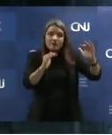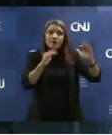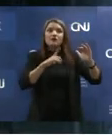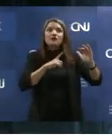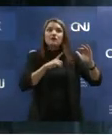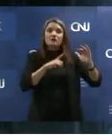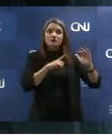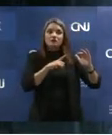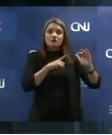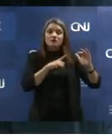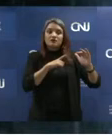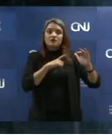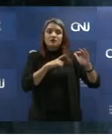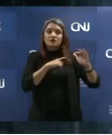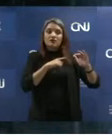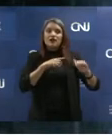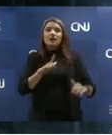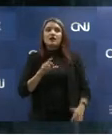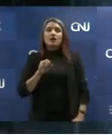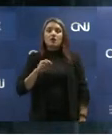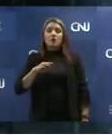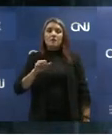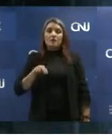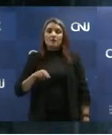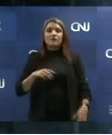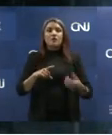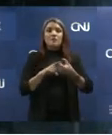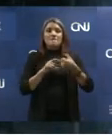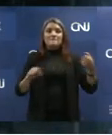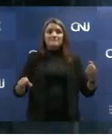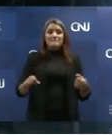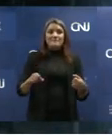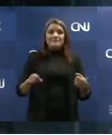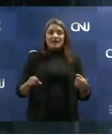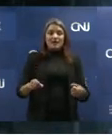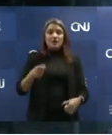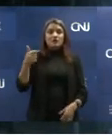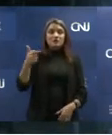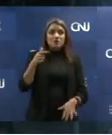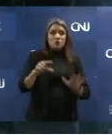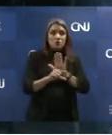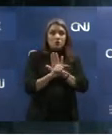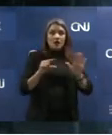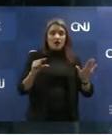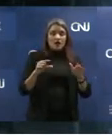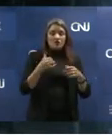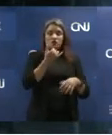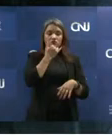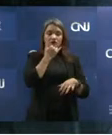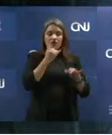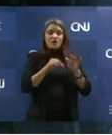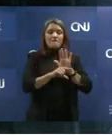O parágrafo 100 para o segundo do artigo 100 da Loman diz expressamente nos tribunais em que for impar